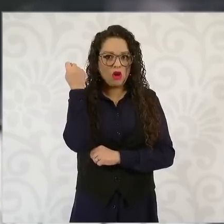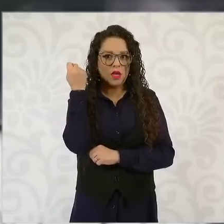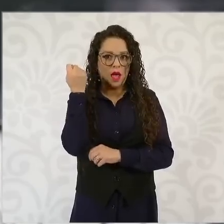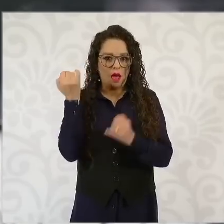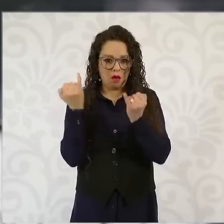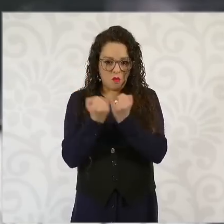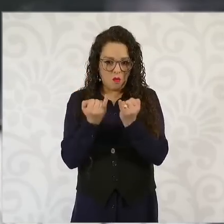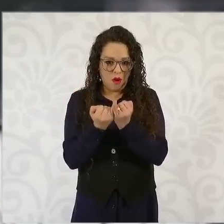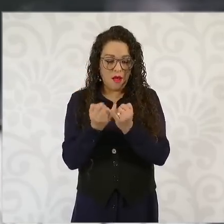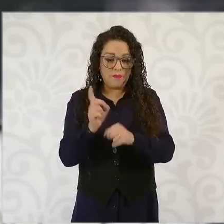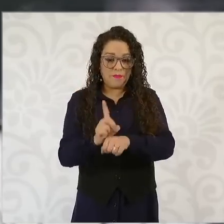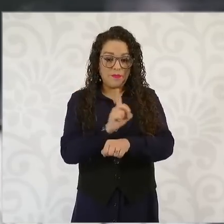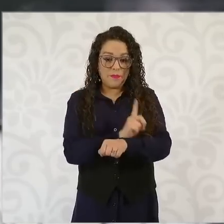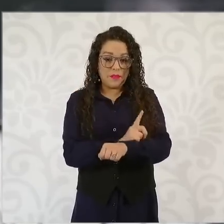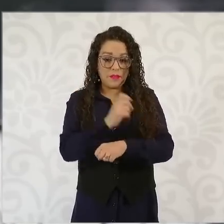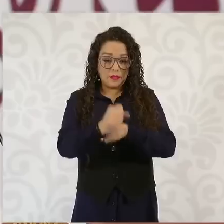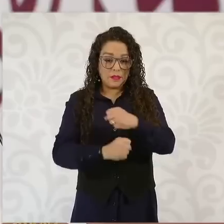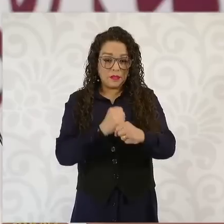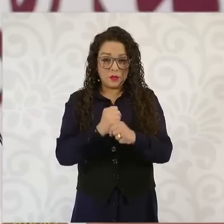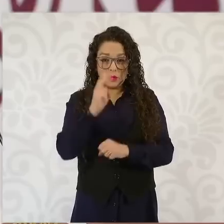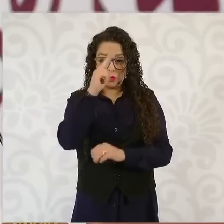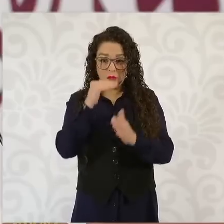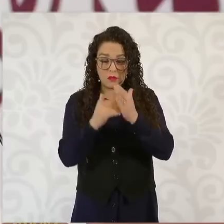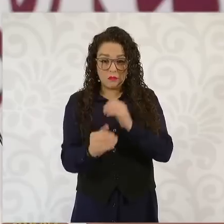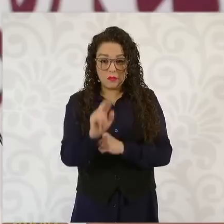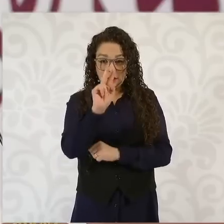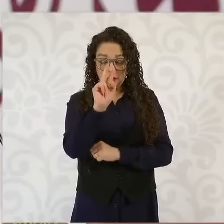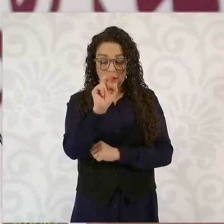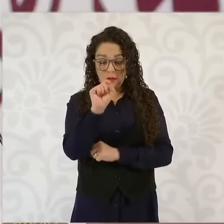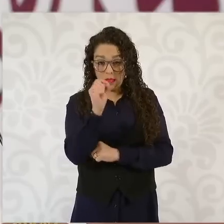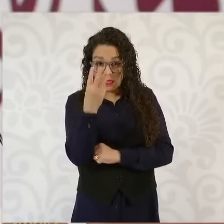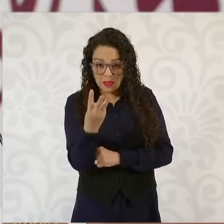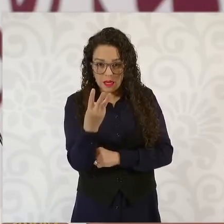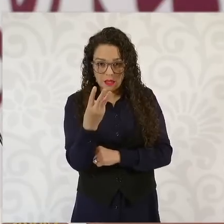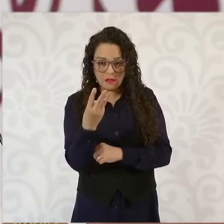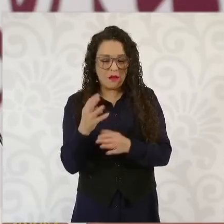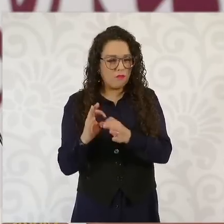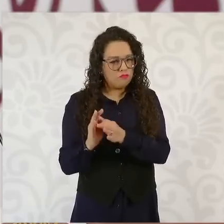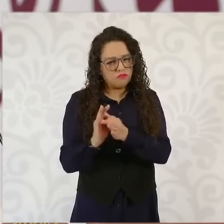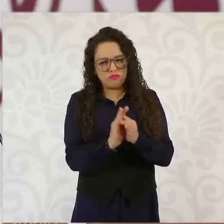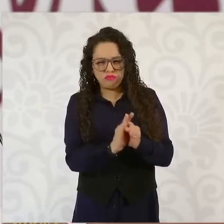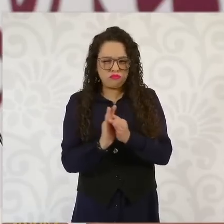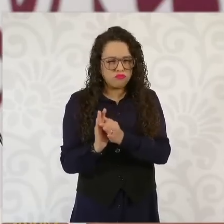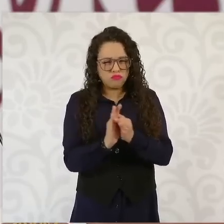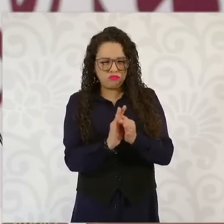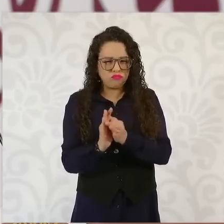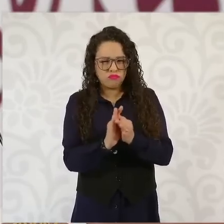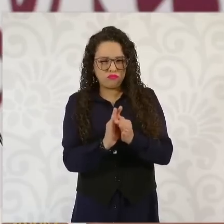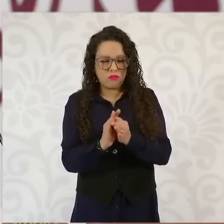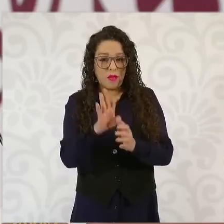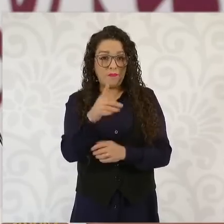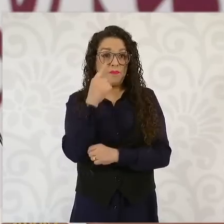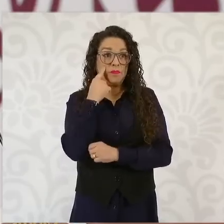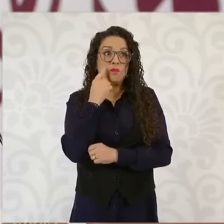el 2023 de tal manera esta inversión No solamente va a fortalecer nuestras capacidades de innovación